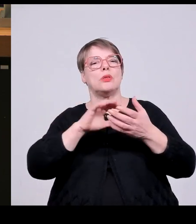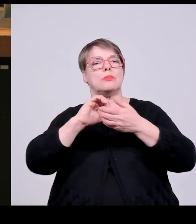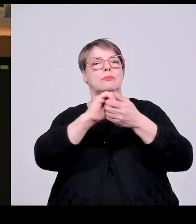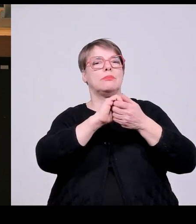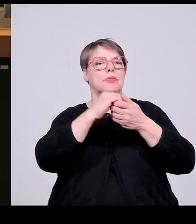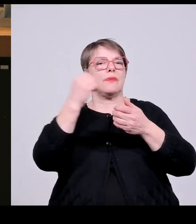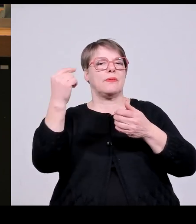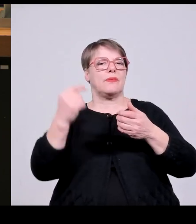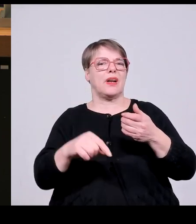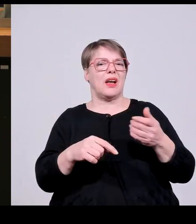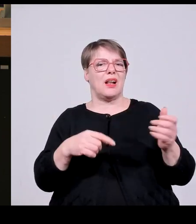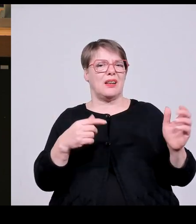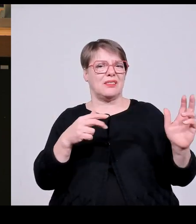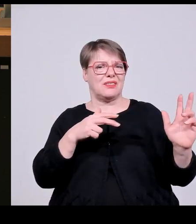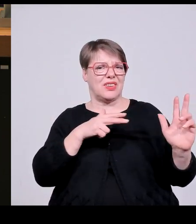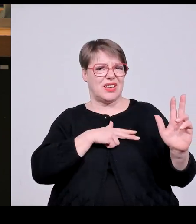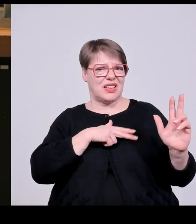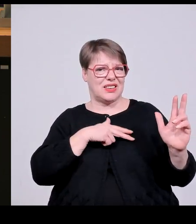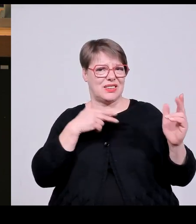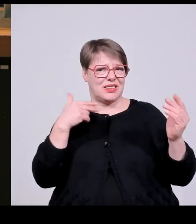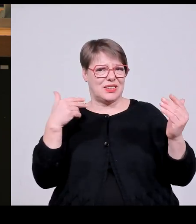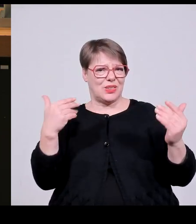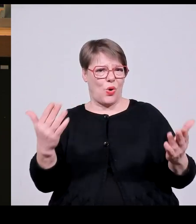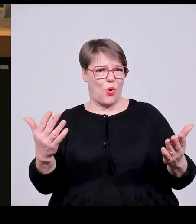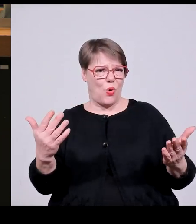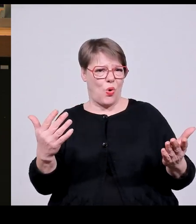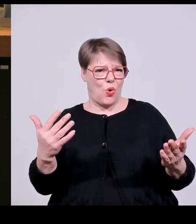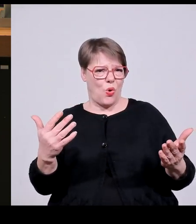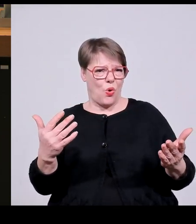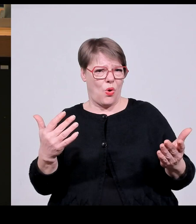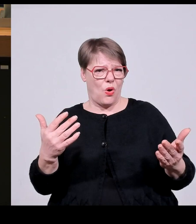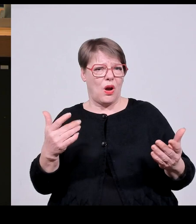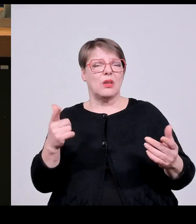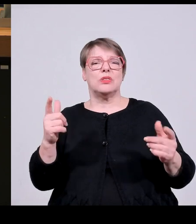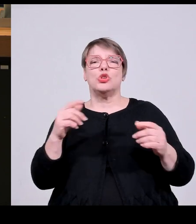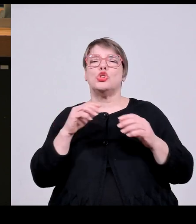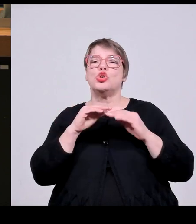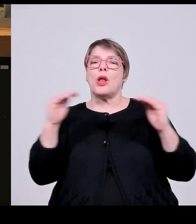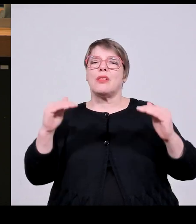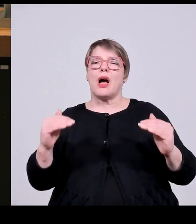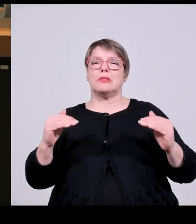Zeit, deswegen nutze ich sie. Also, mein Kollege, Herr Ronneburg hat darauf hingewiesen,